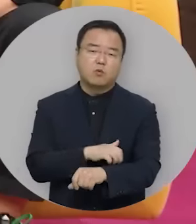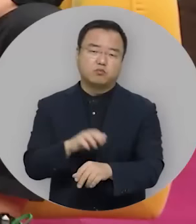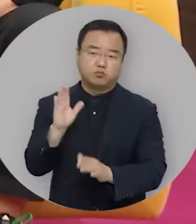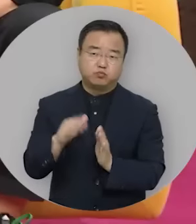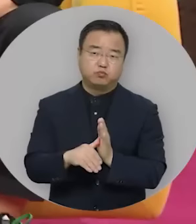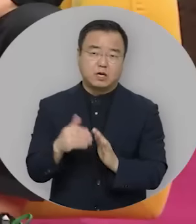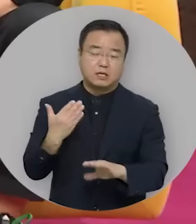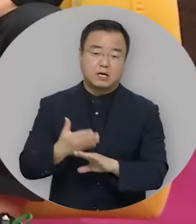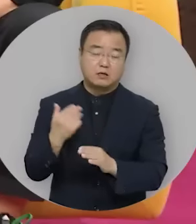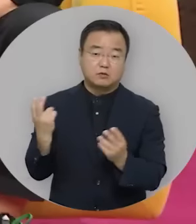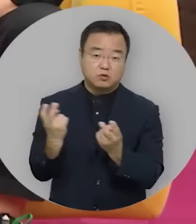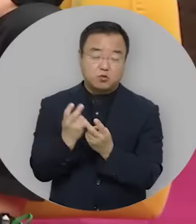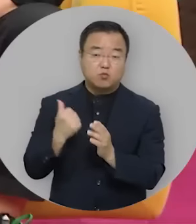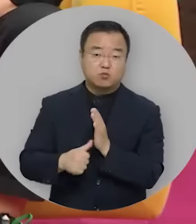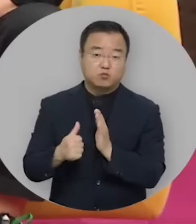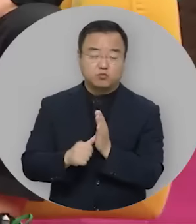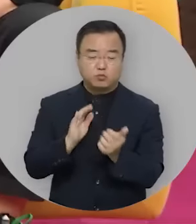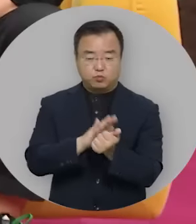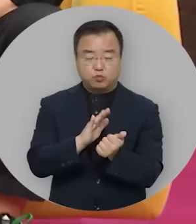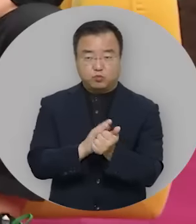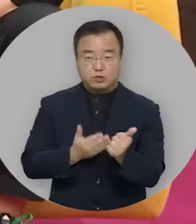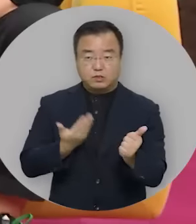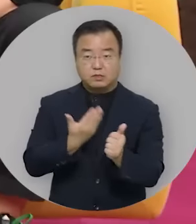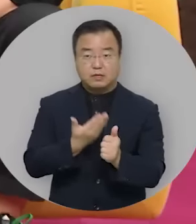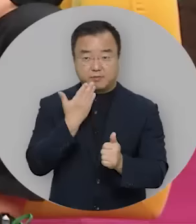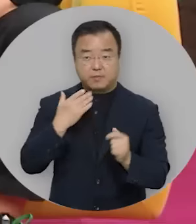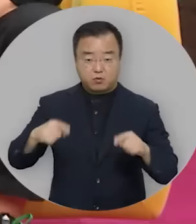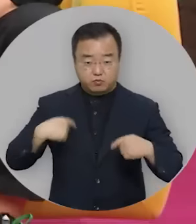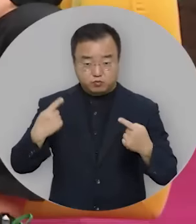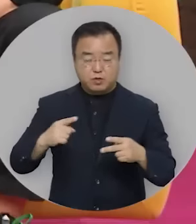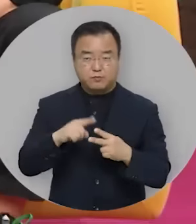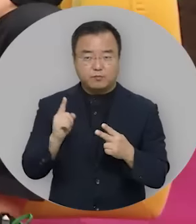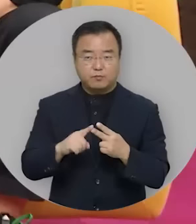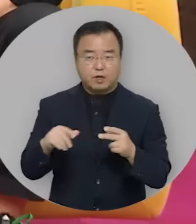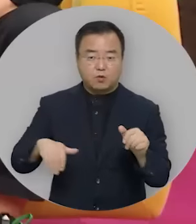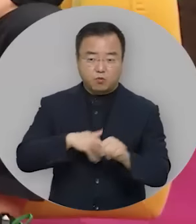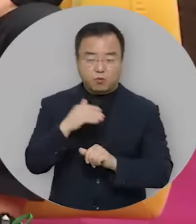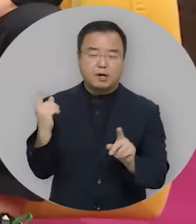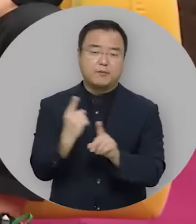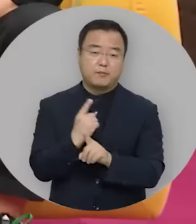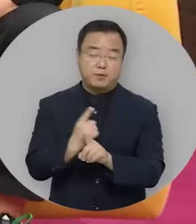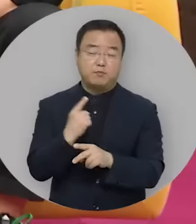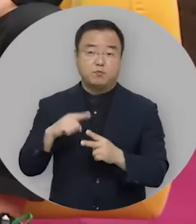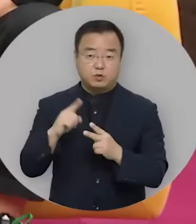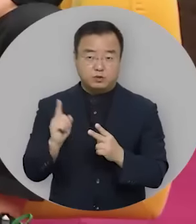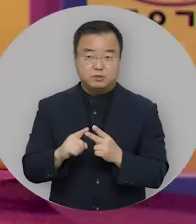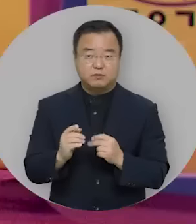그것을 다른 도구로 도움을 줄 수가 있잖아요, 휠체어라든지 아니면 뭔가 환경을 좀 바꿔줘서.